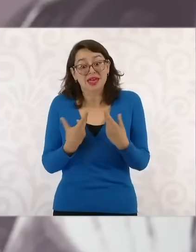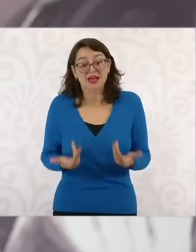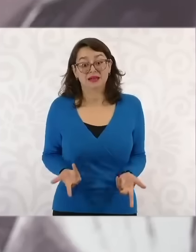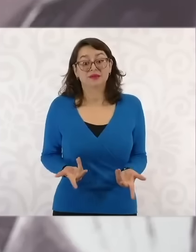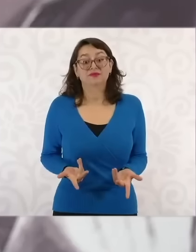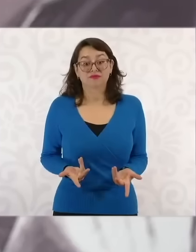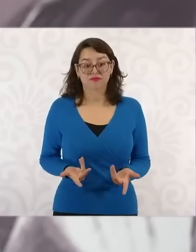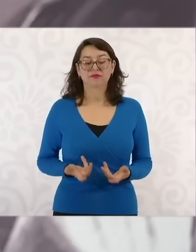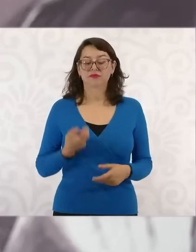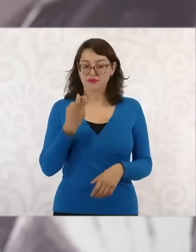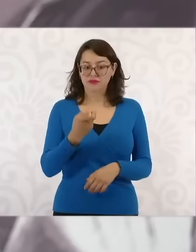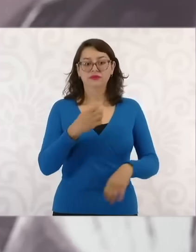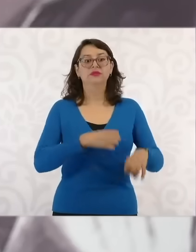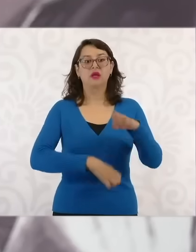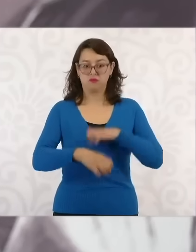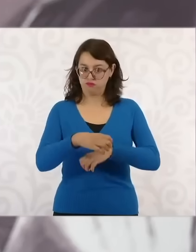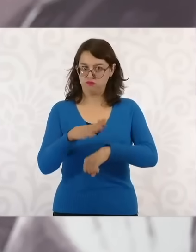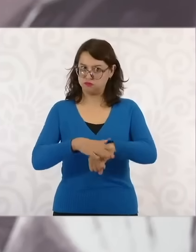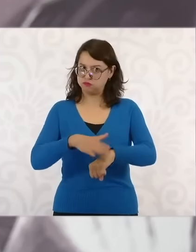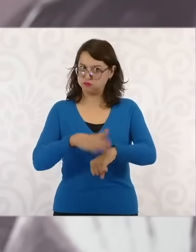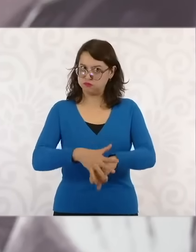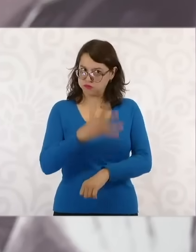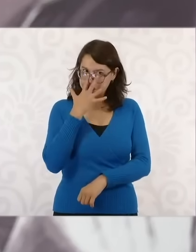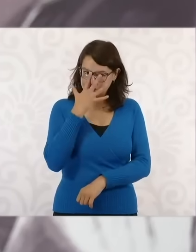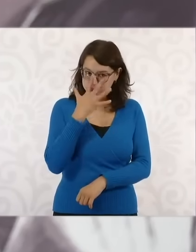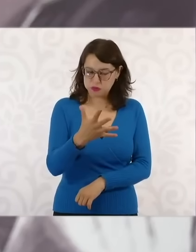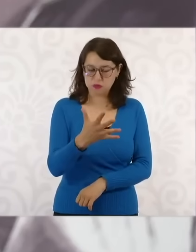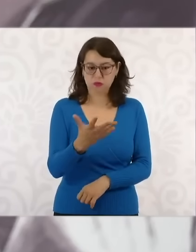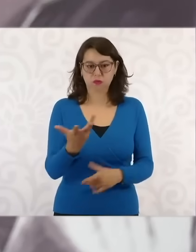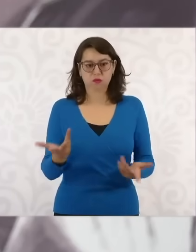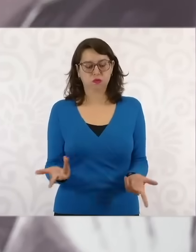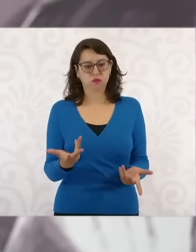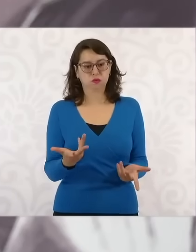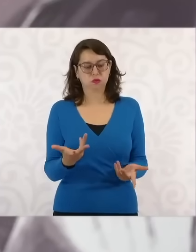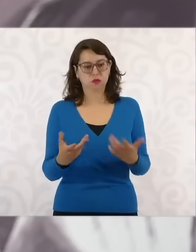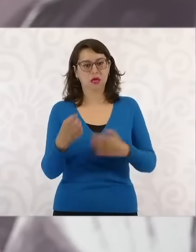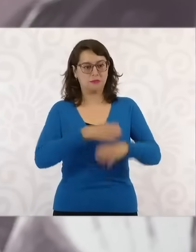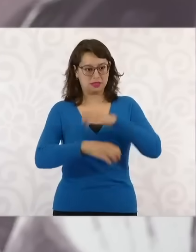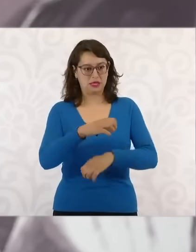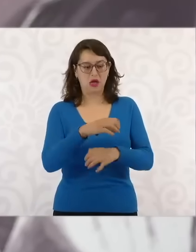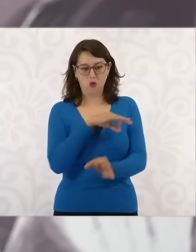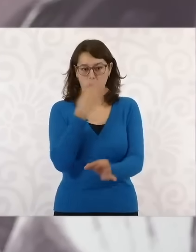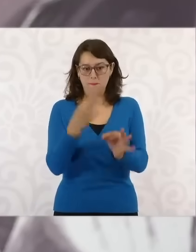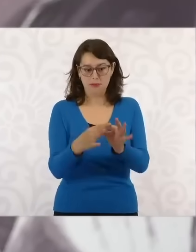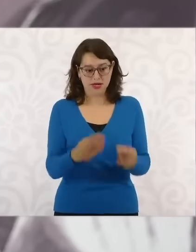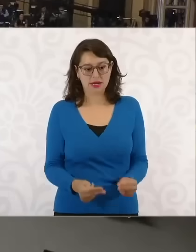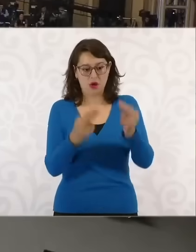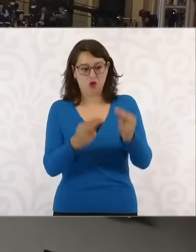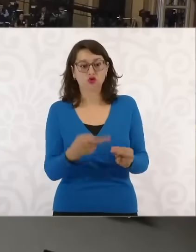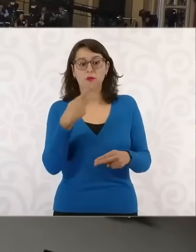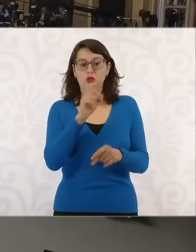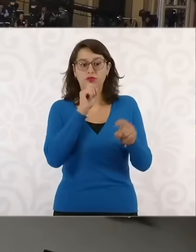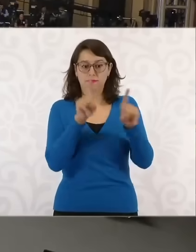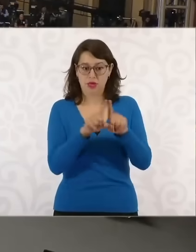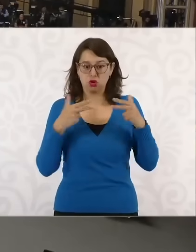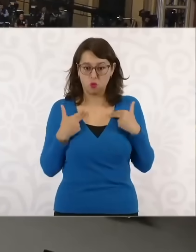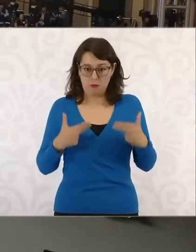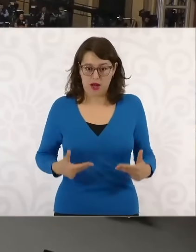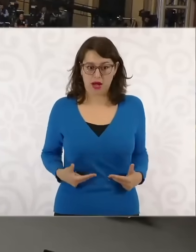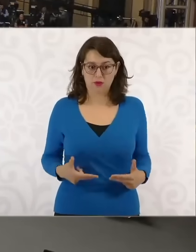ahí hacemos un llamado a las empresas a que tengan no solo un perfil comercial, sino también humano.